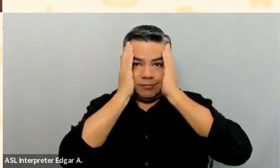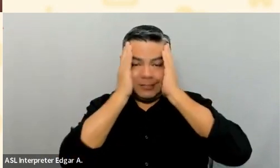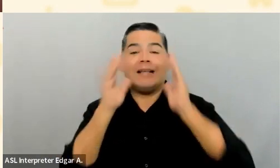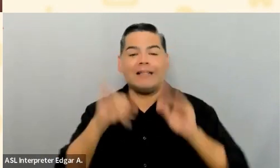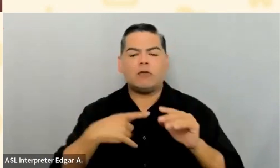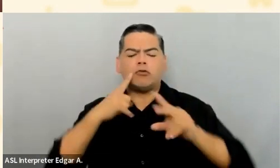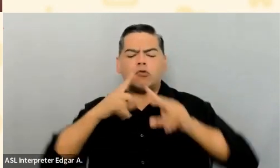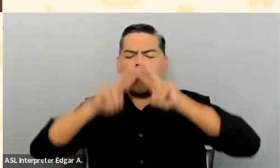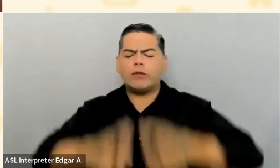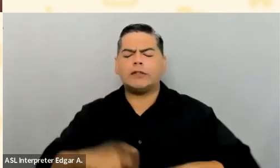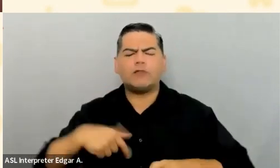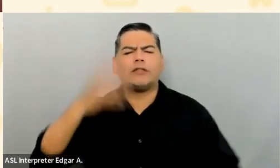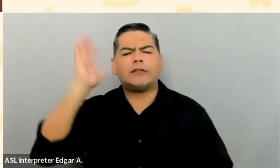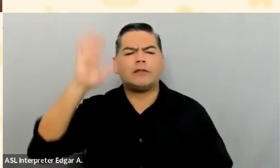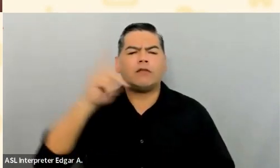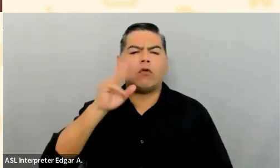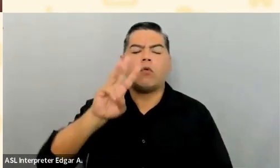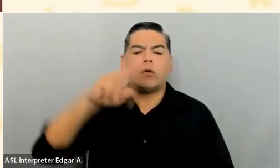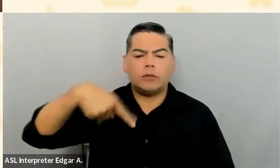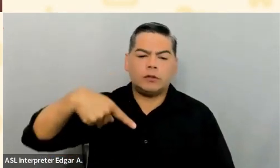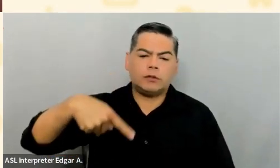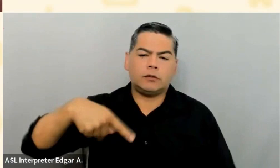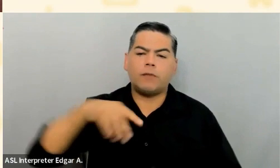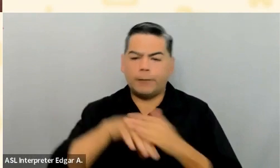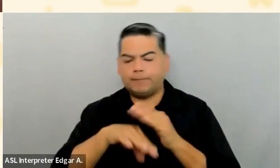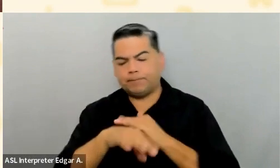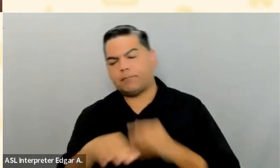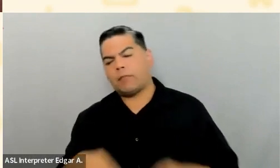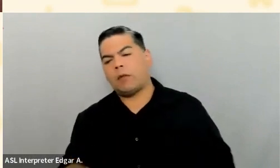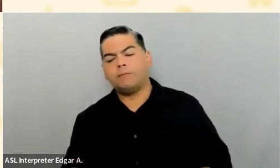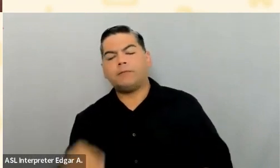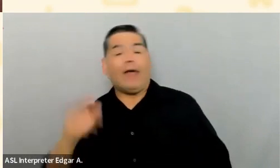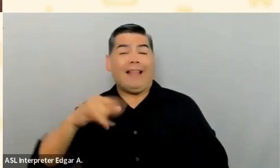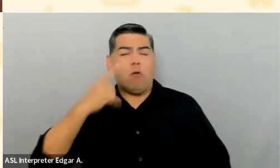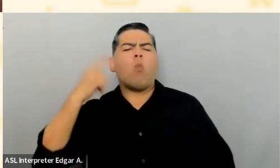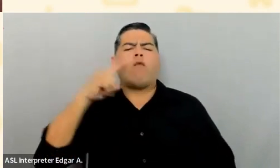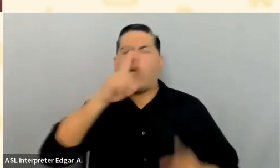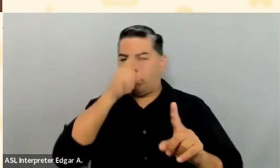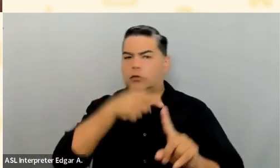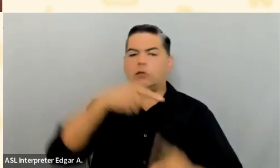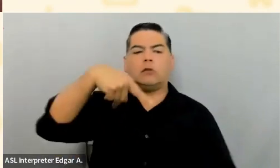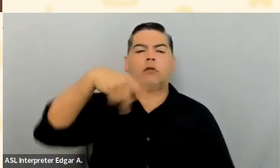sobre los complementos de accesibilidad de WordPress y compartiré un poco